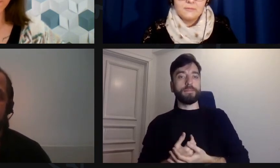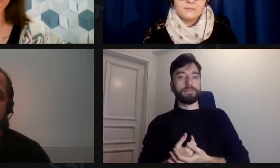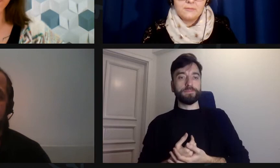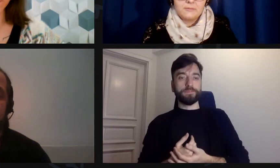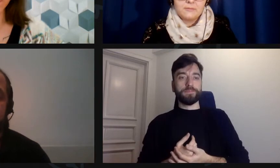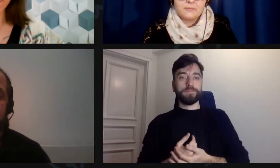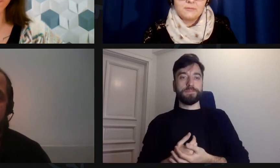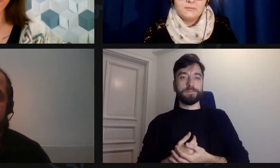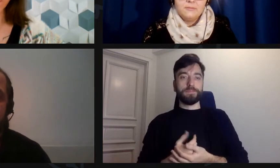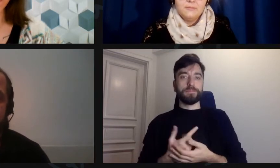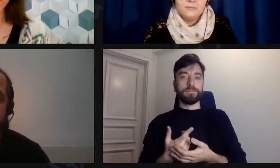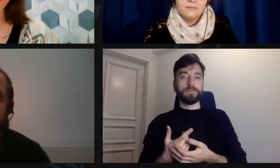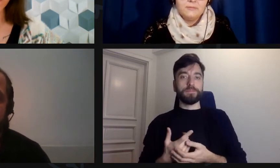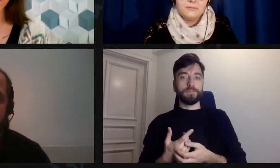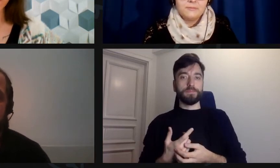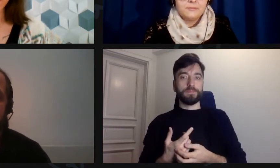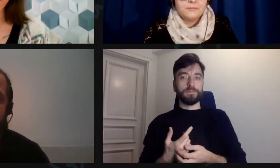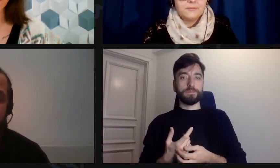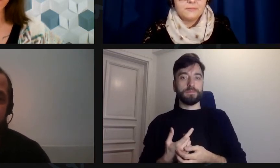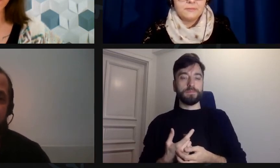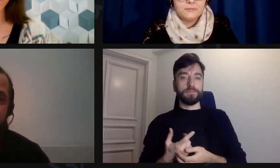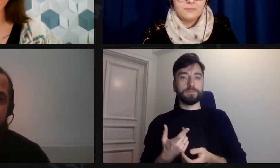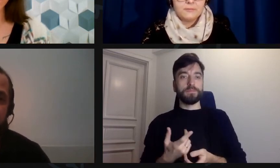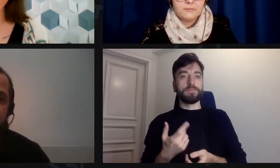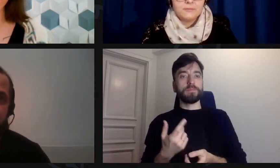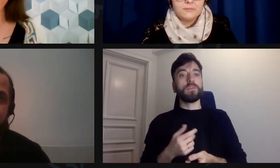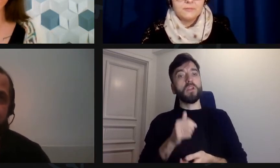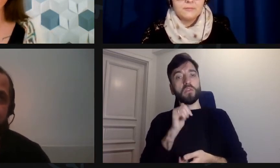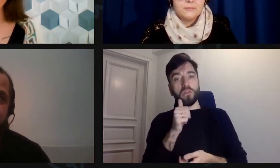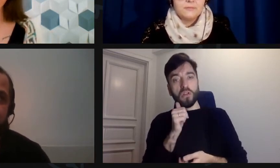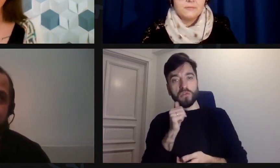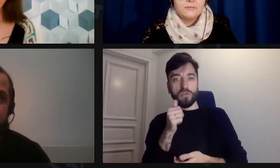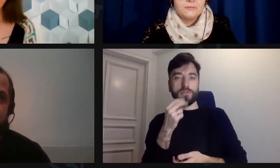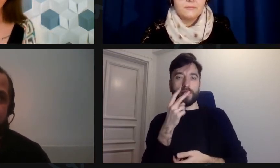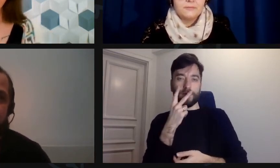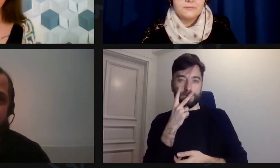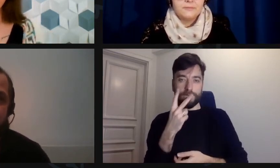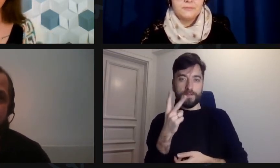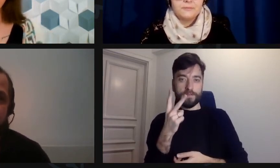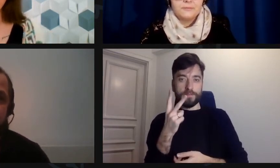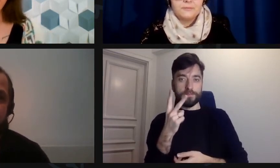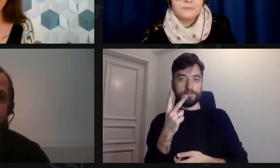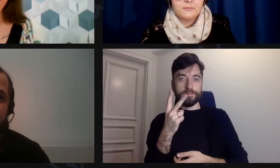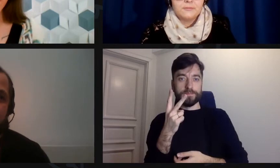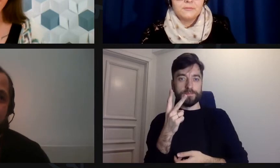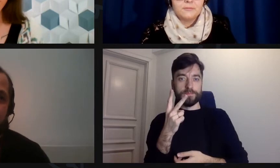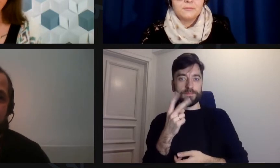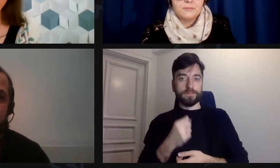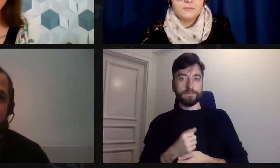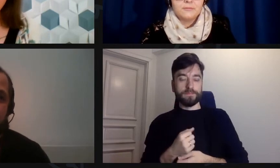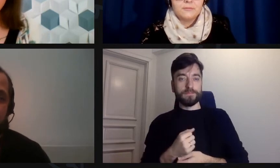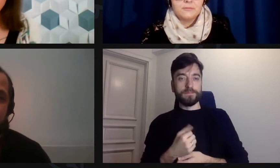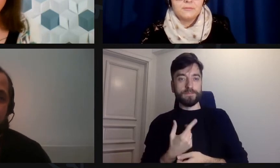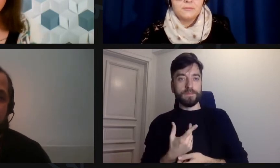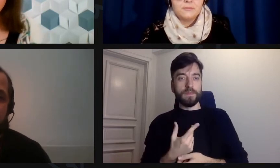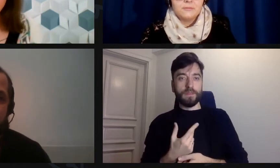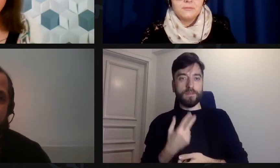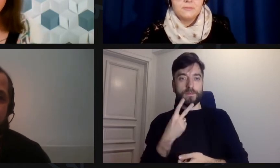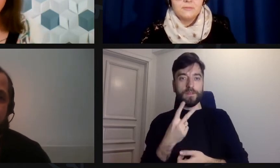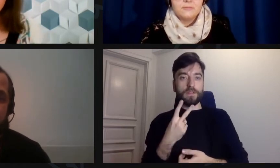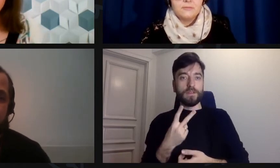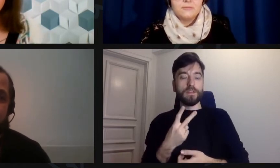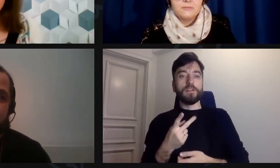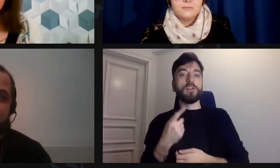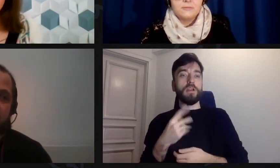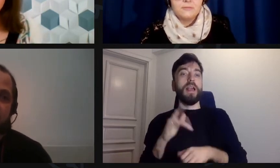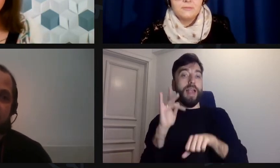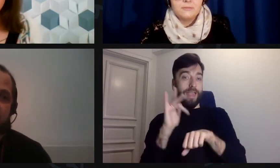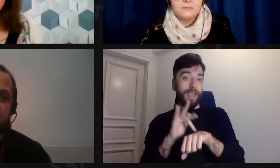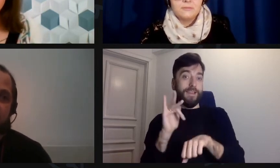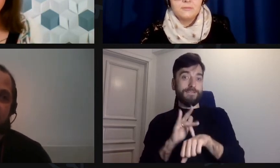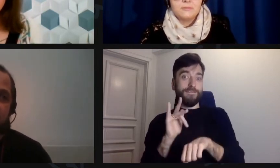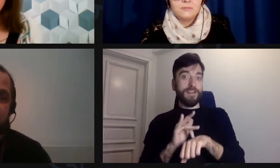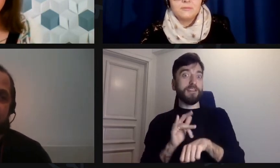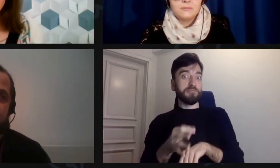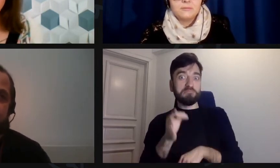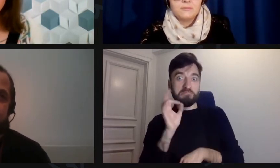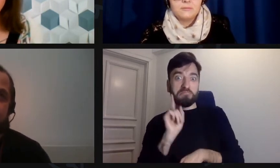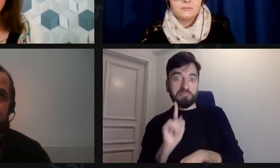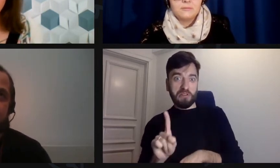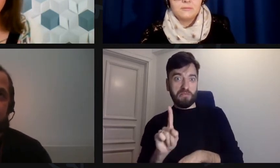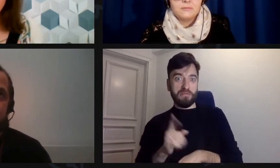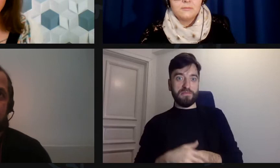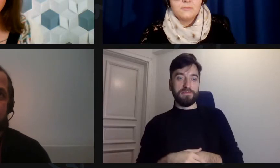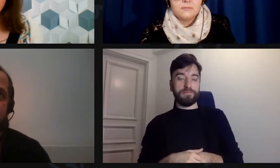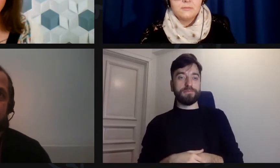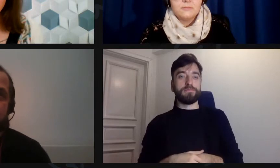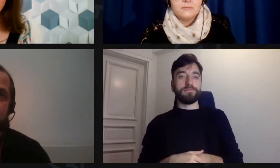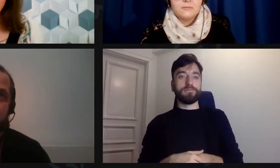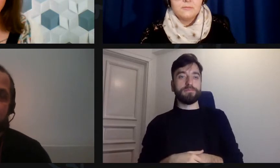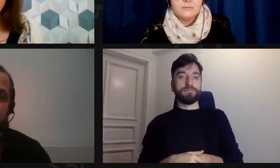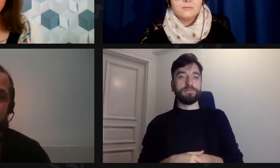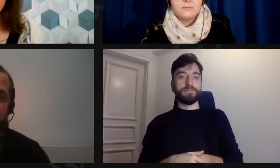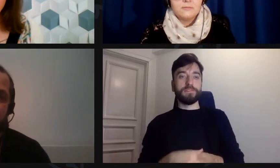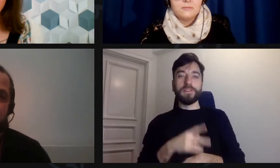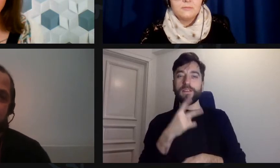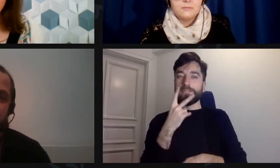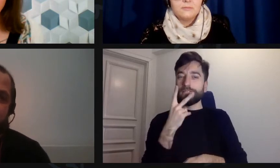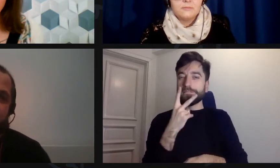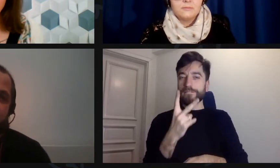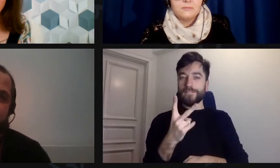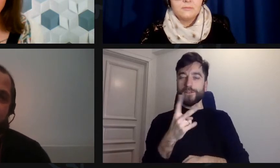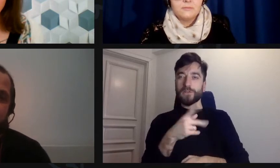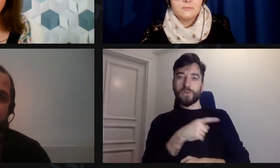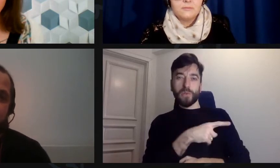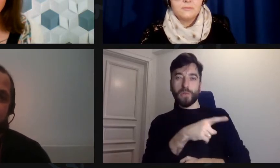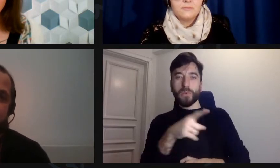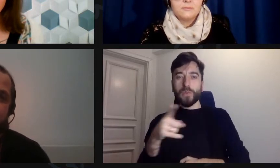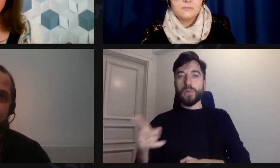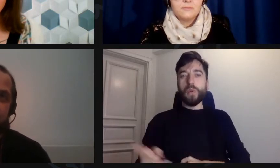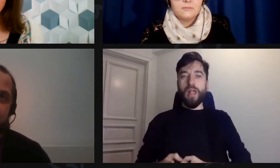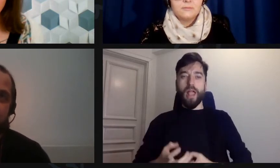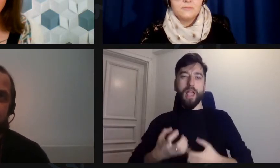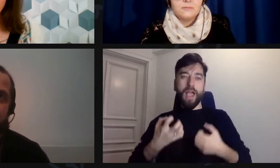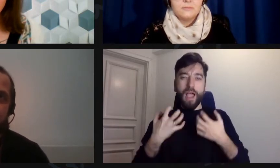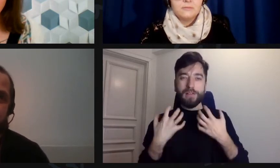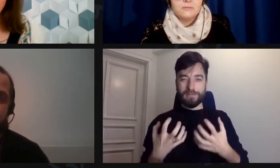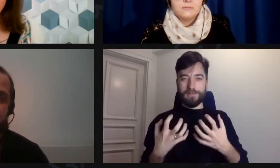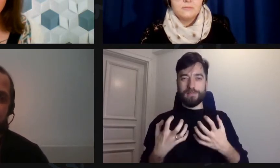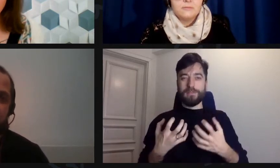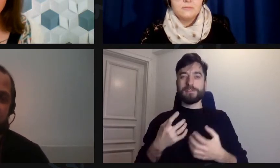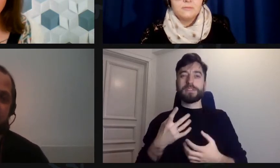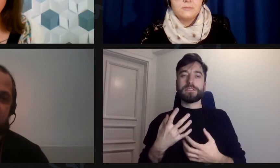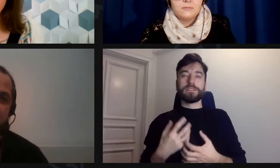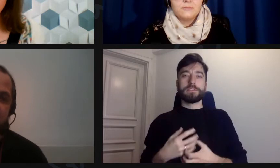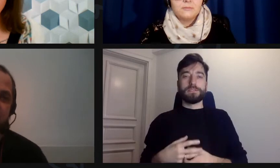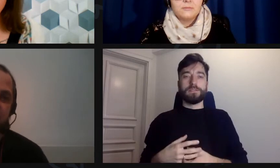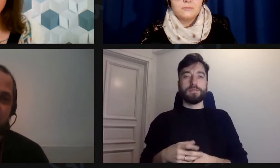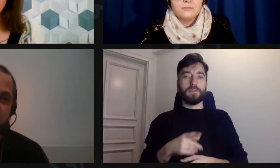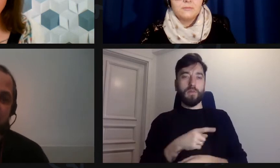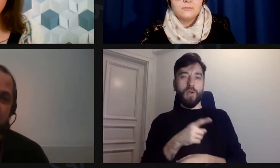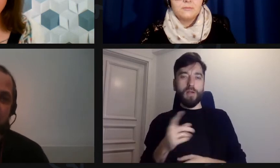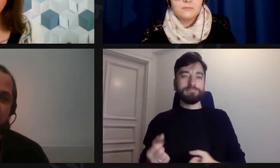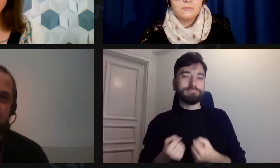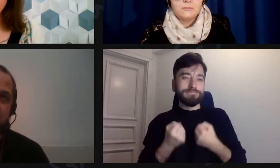jest chyba to, że na co dzień widzę realne efekty i widzę duży zapał wielu osób, które zapraszam do warsztatów, dzieciaków.